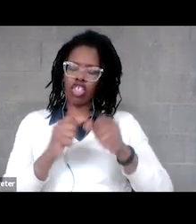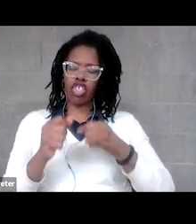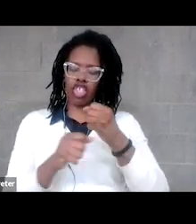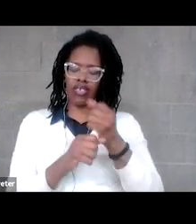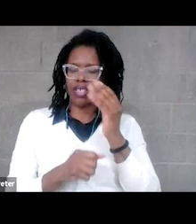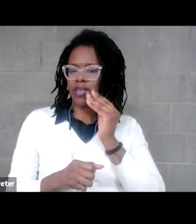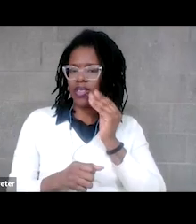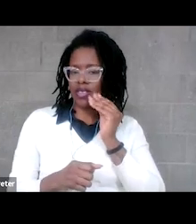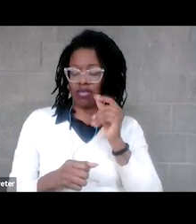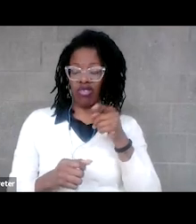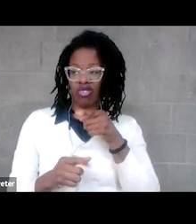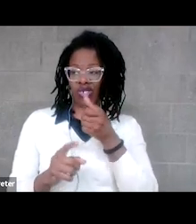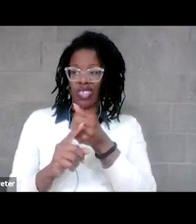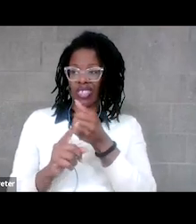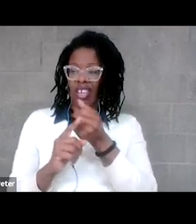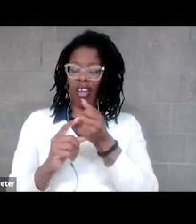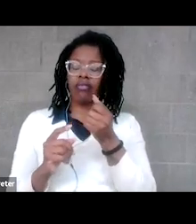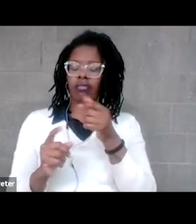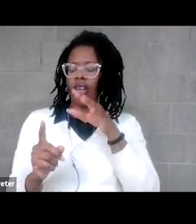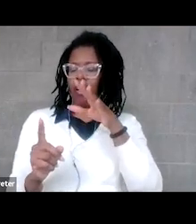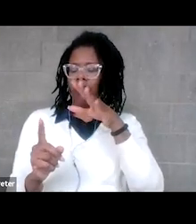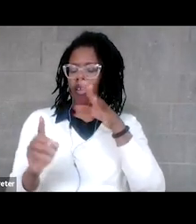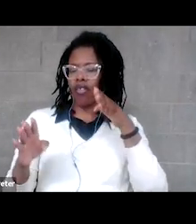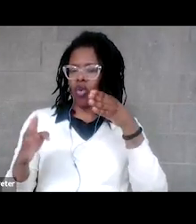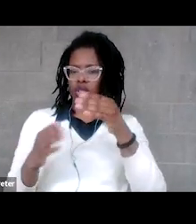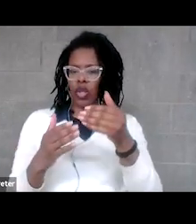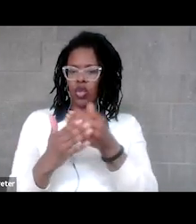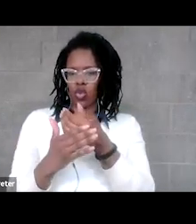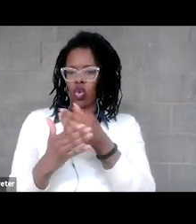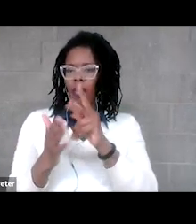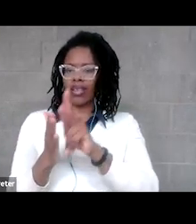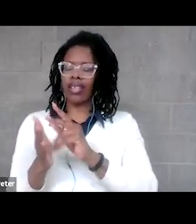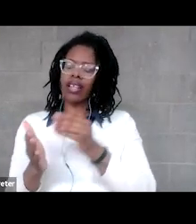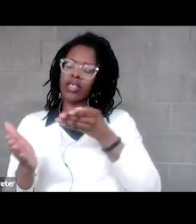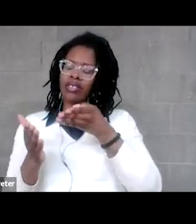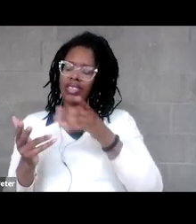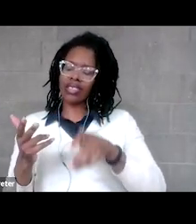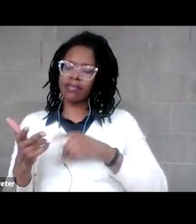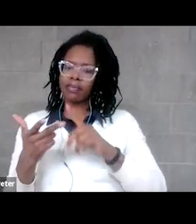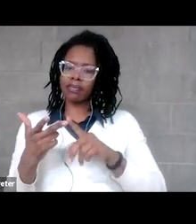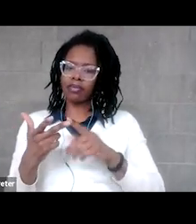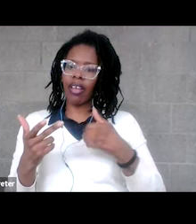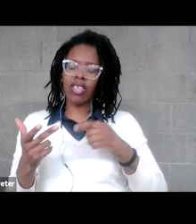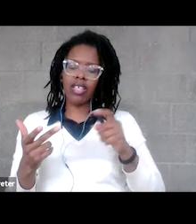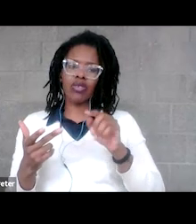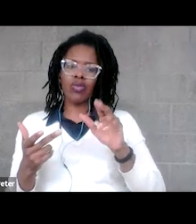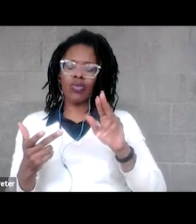Destacará algunas de las nuevas políticas y servicios. Y también tenemos a Zuzanna Gos-Henderson,